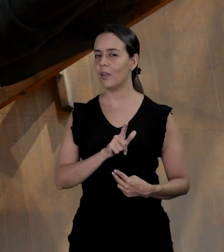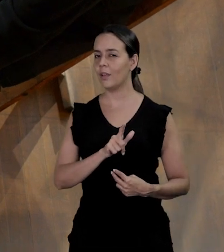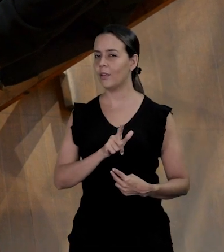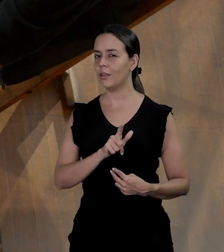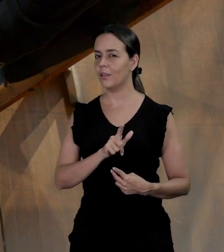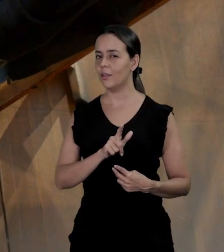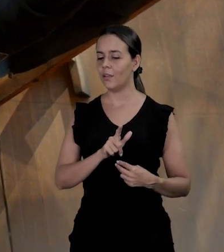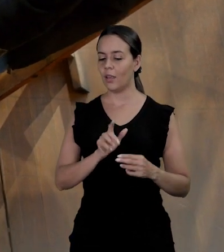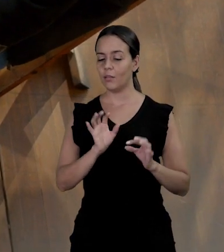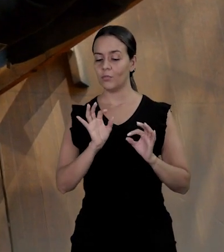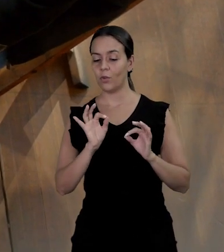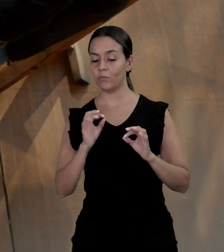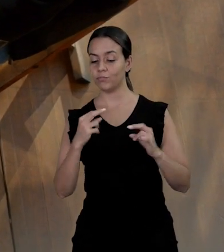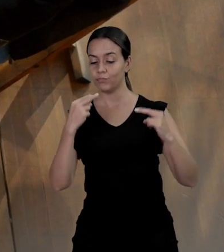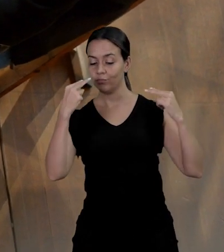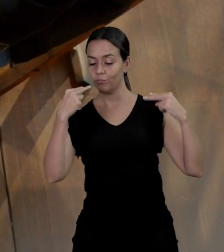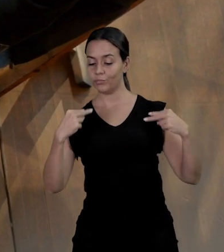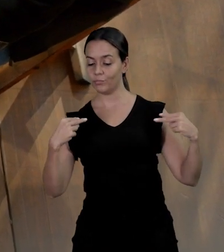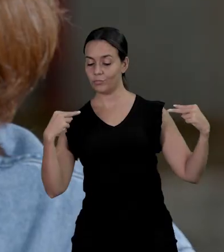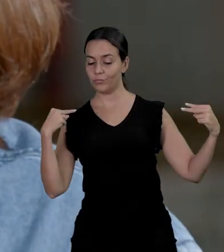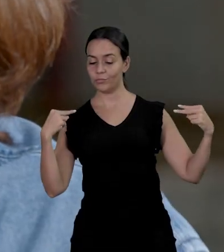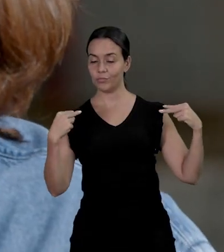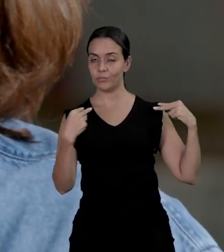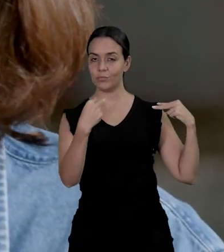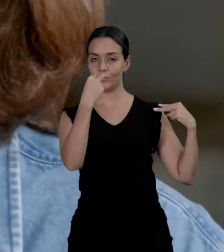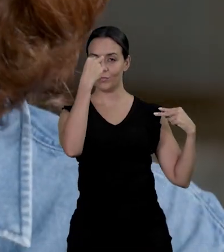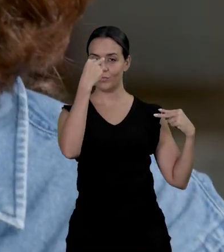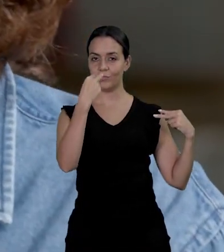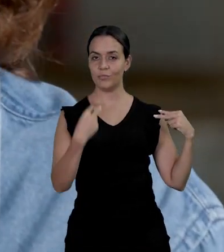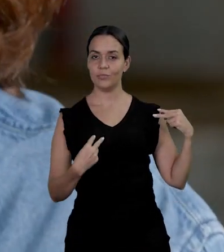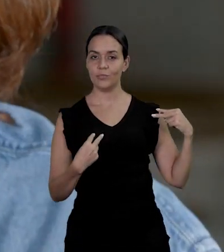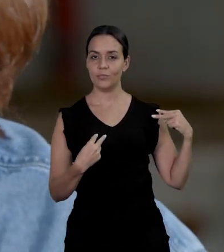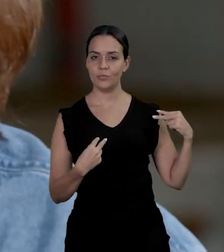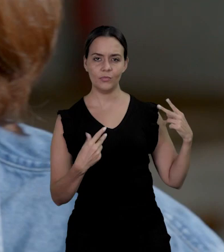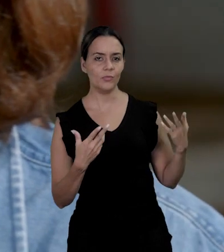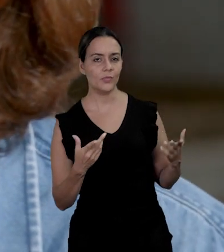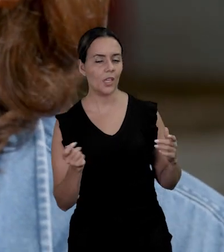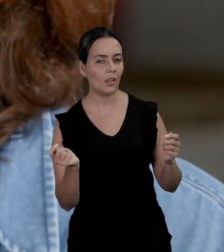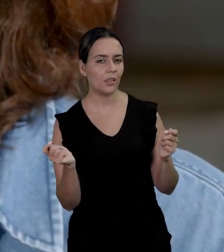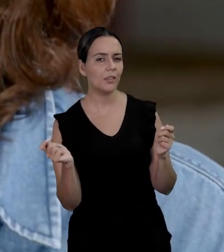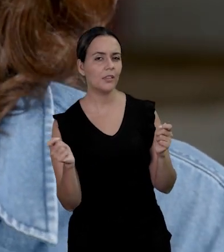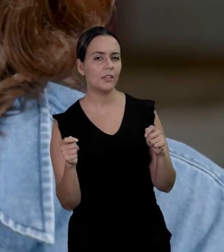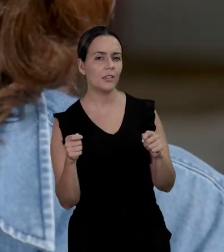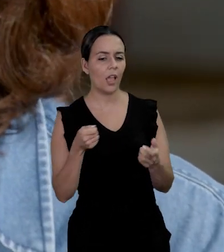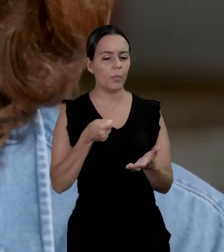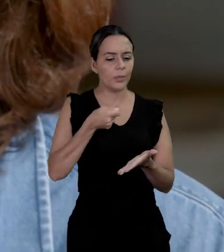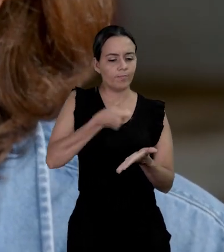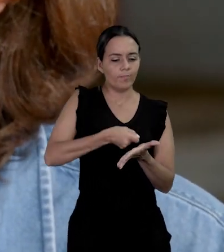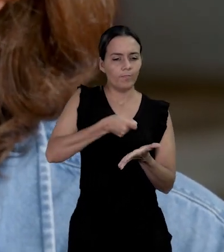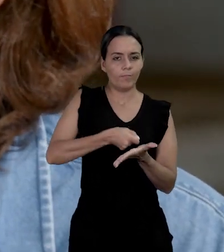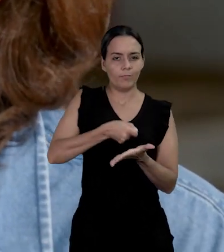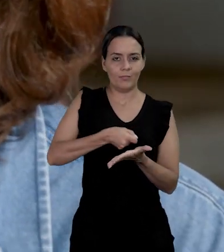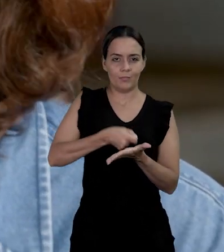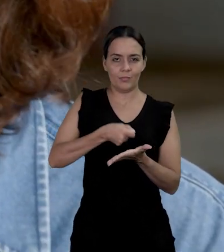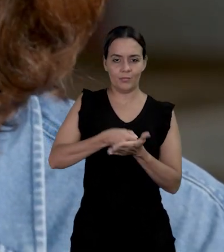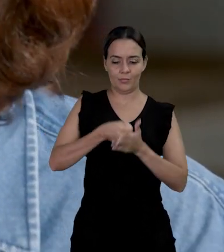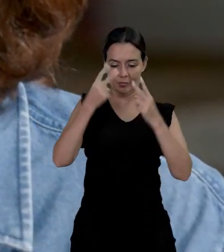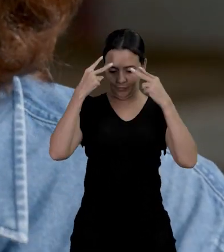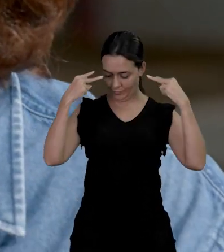a gente cria essa alteridade, de alguma maneira. Se é possível dizer que isso é efetivamente uma alteridade, mas